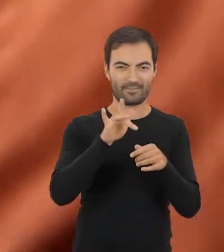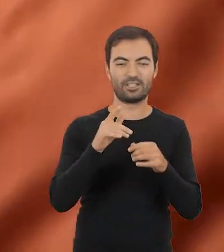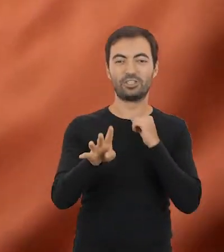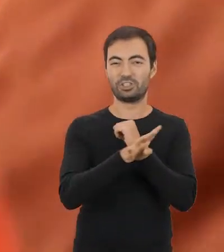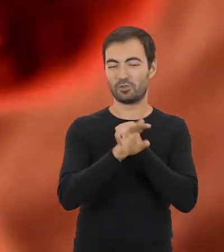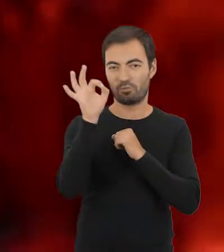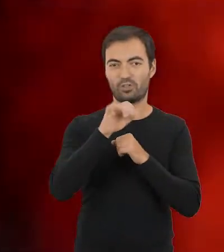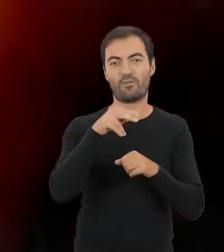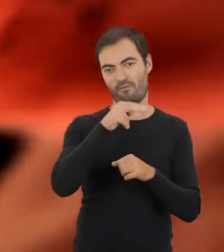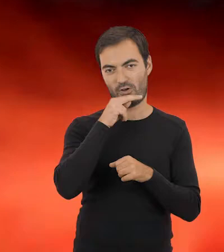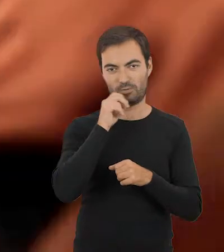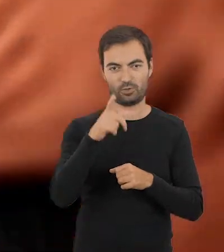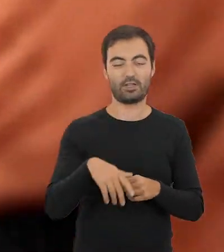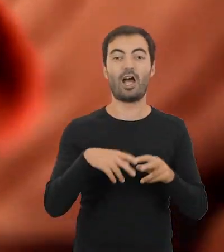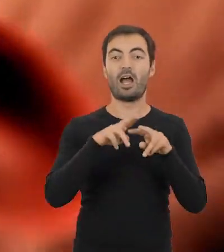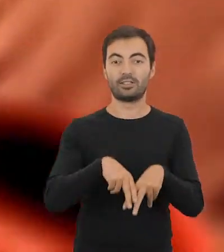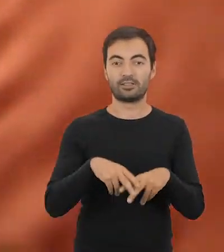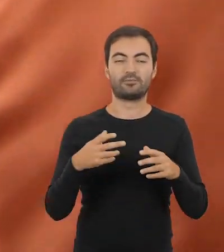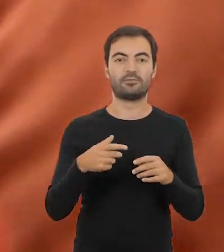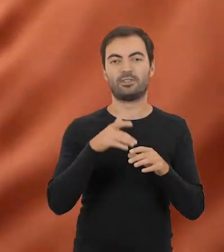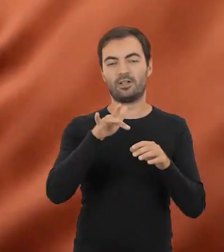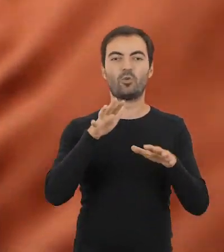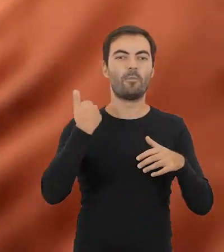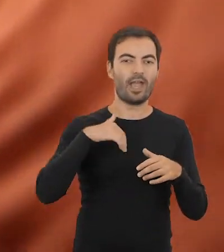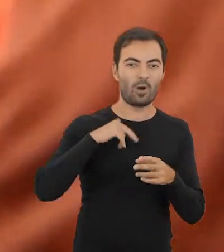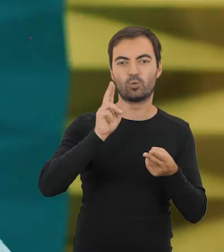a poza tym z licznych białek, cukrów, tłuszczów, soli mineralnych.